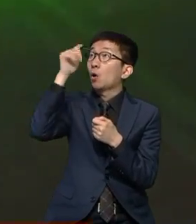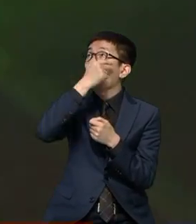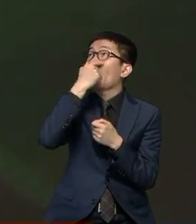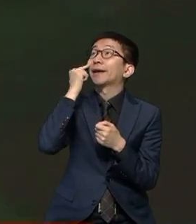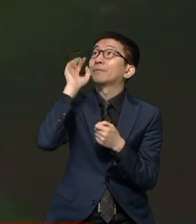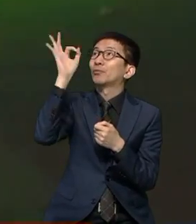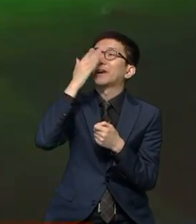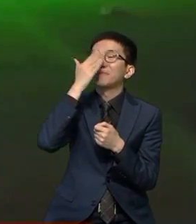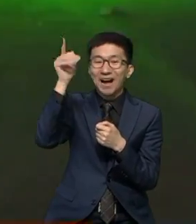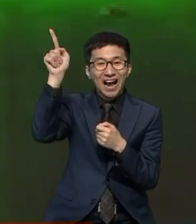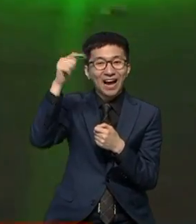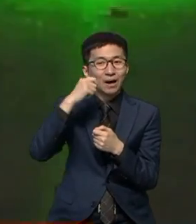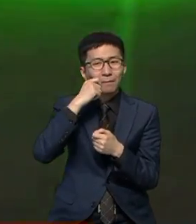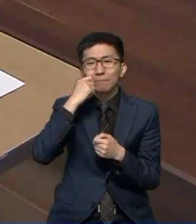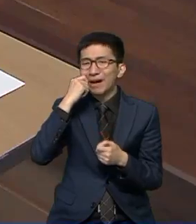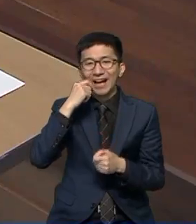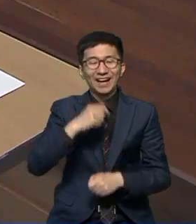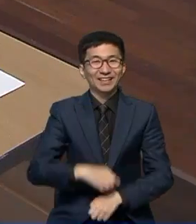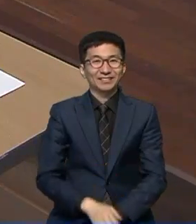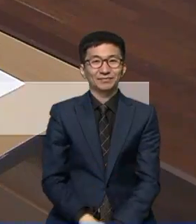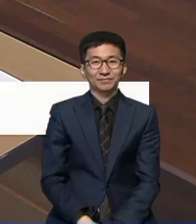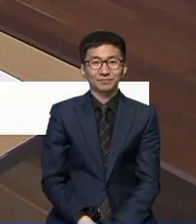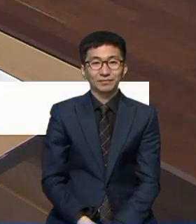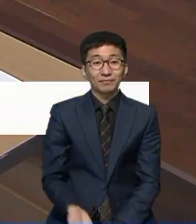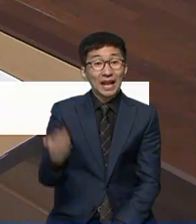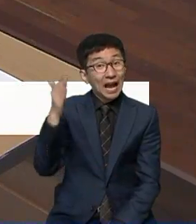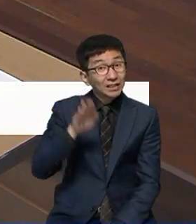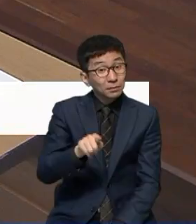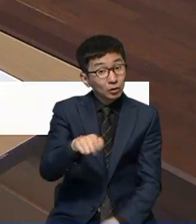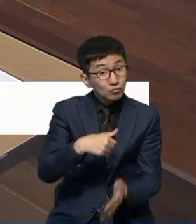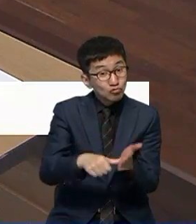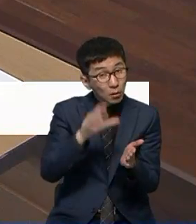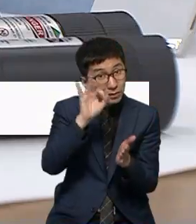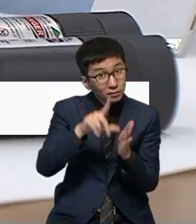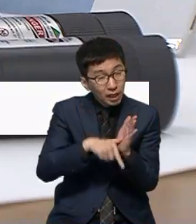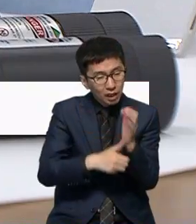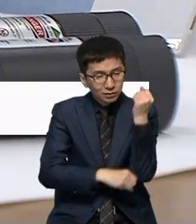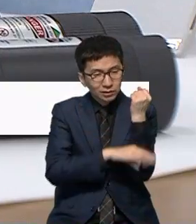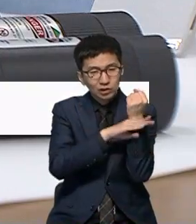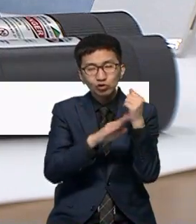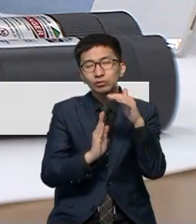사이에서 특히 인기가 높습니다. 하지만 이 제품은 안전 기준을 위반한